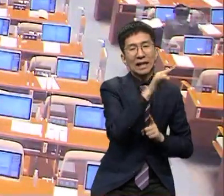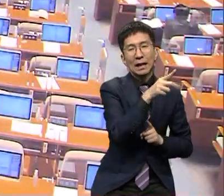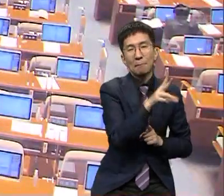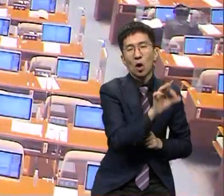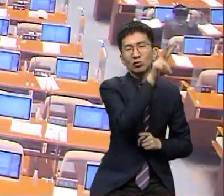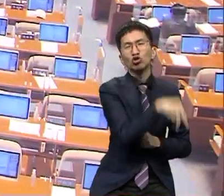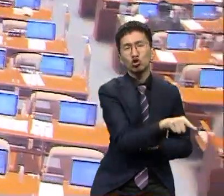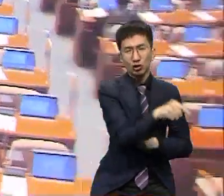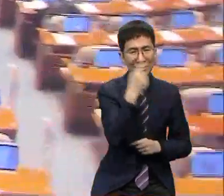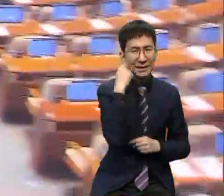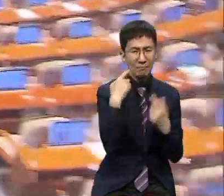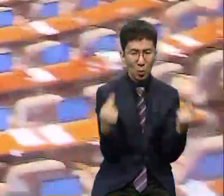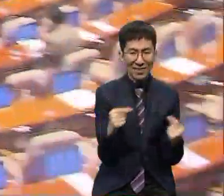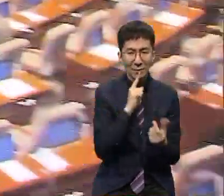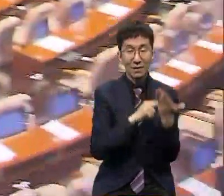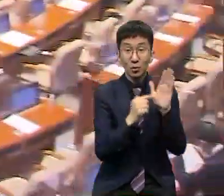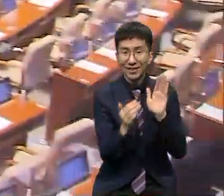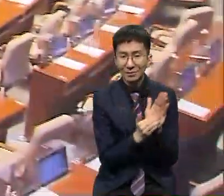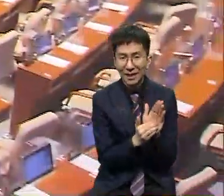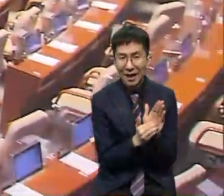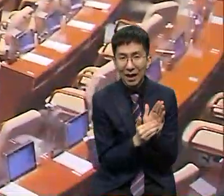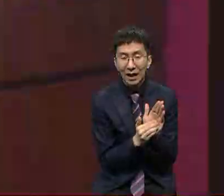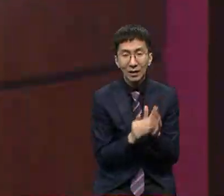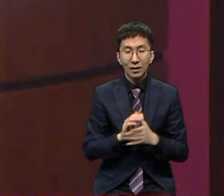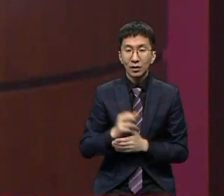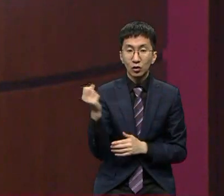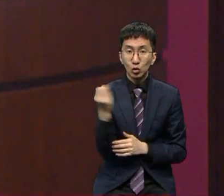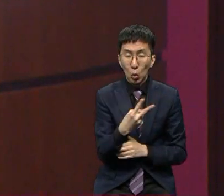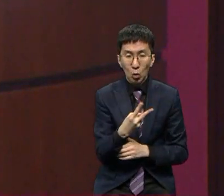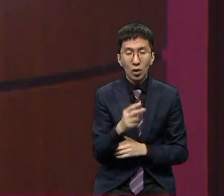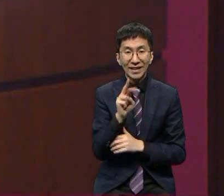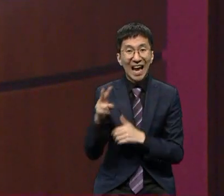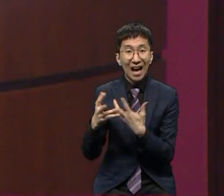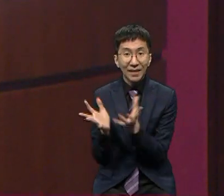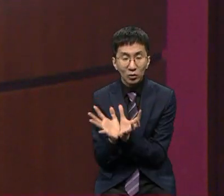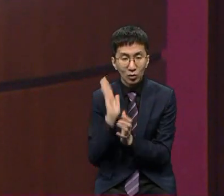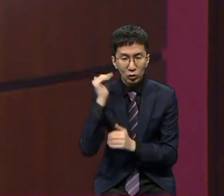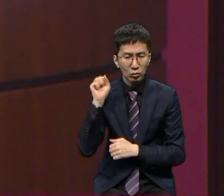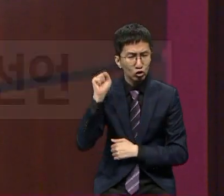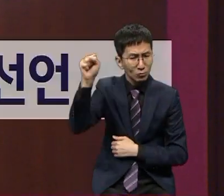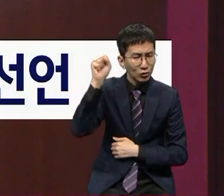9명의 여권에 야권의 대선 출마자도 계속 늘고 있습니다.